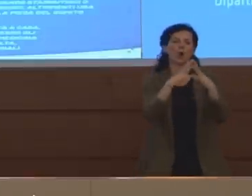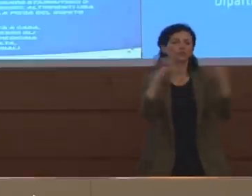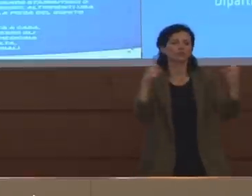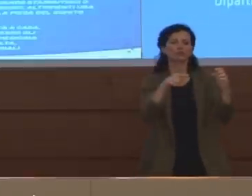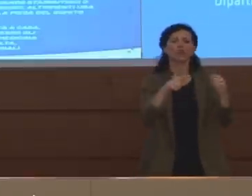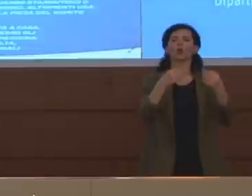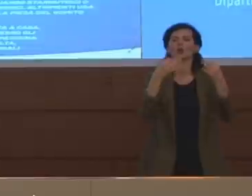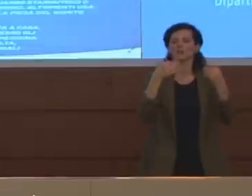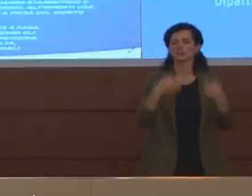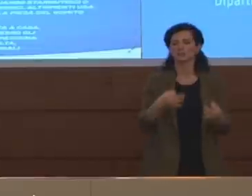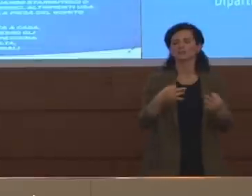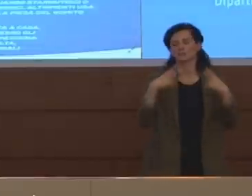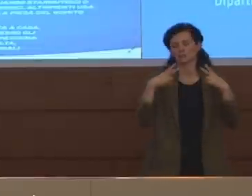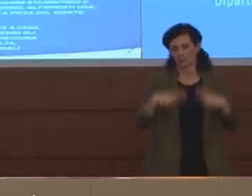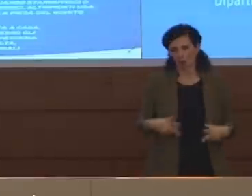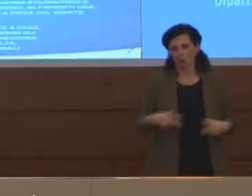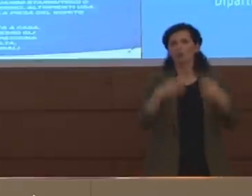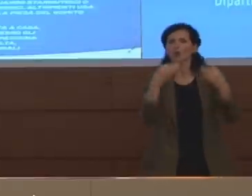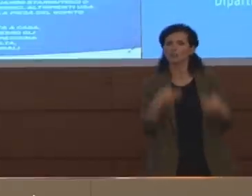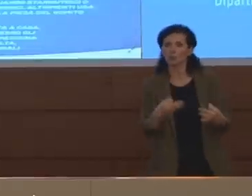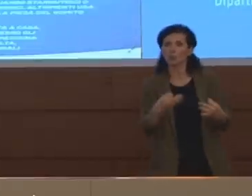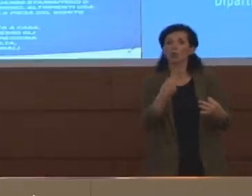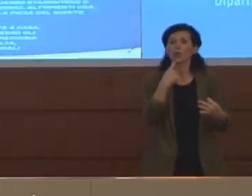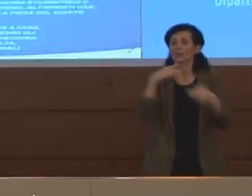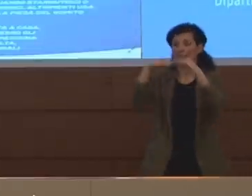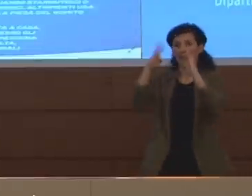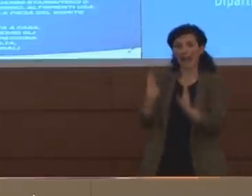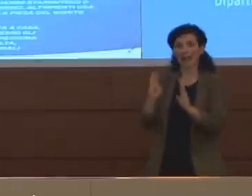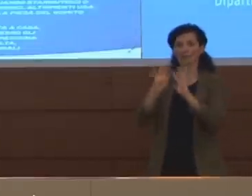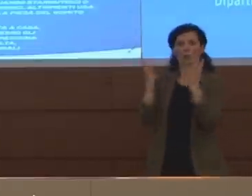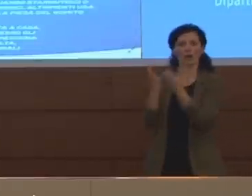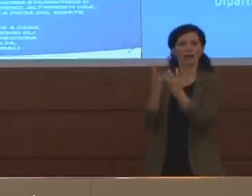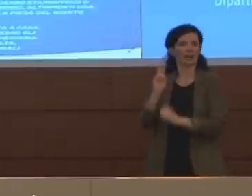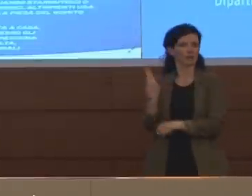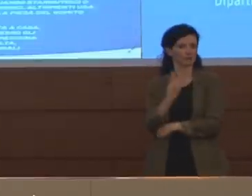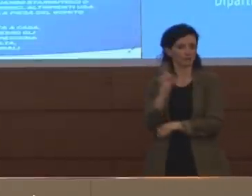nelle proprie case, di effettuare la quarantena. Abbiamo circa 7.000 posti